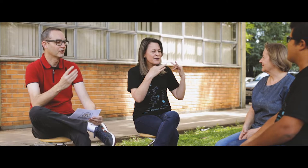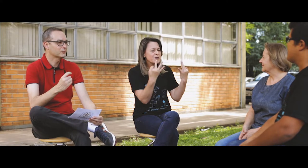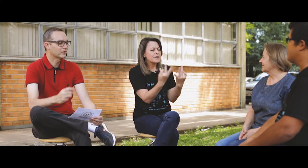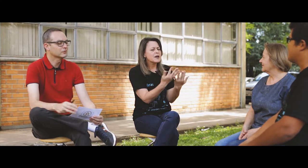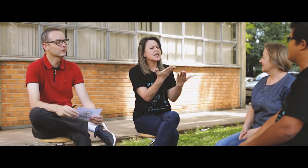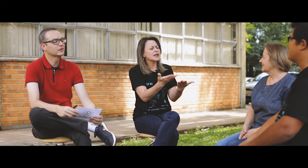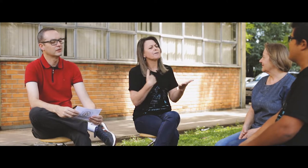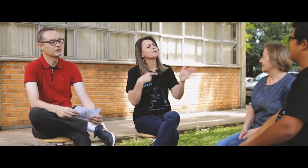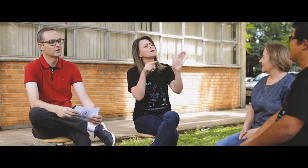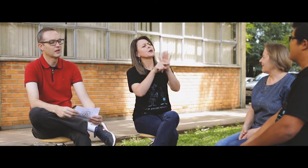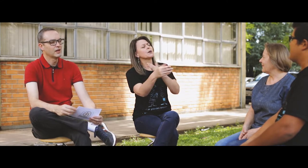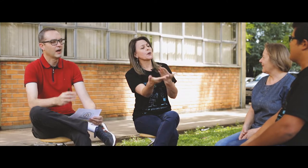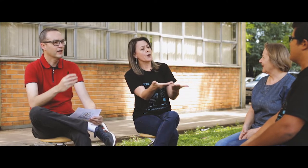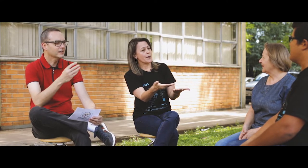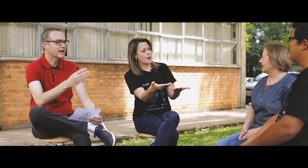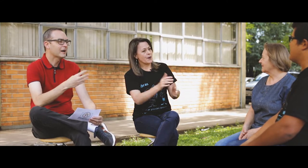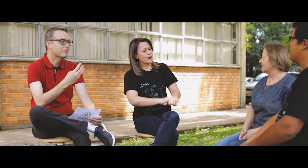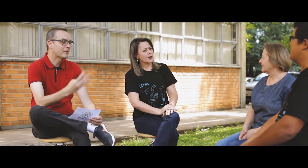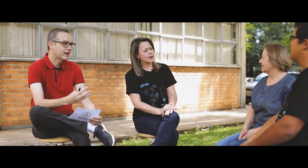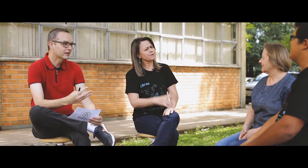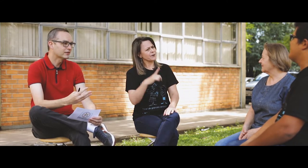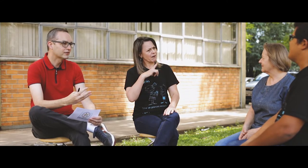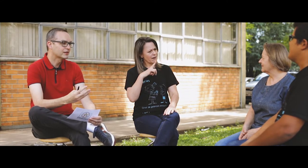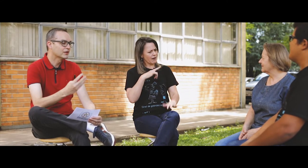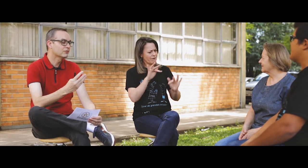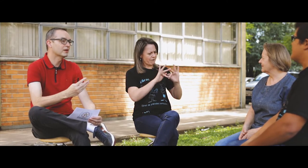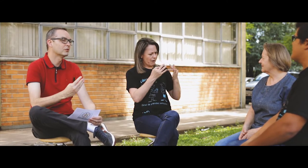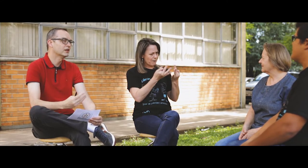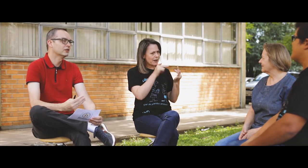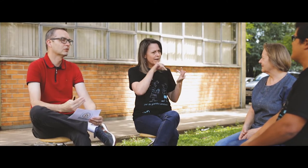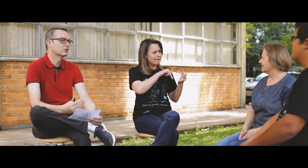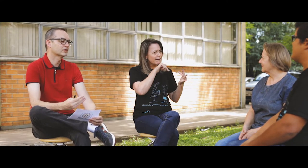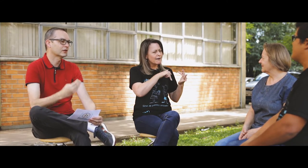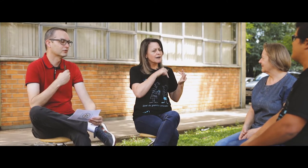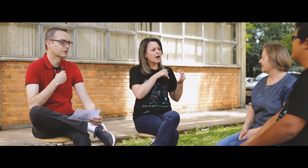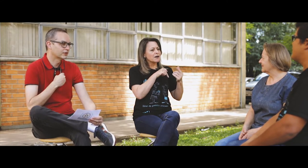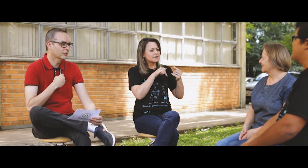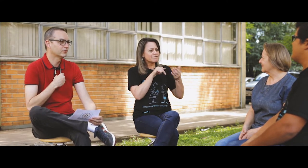Eu te pergunto o seguinte, ainda há pais que não valorizam o contato do seu filho